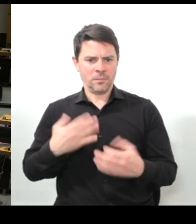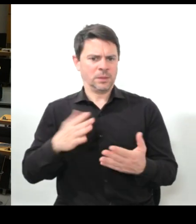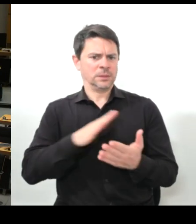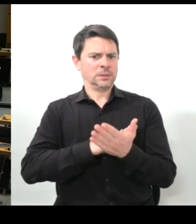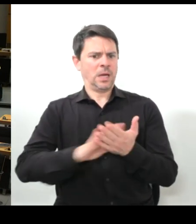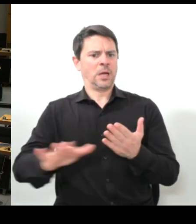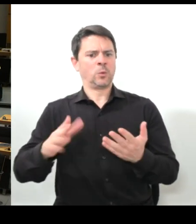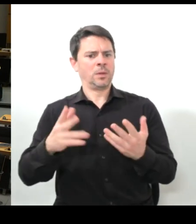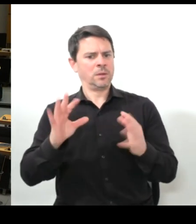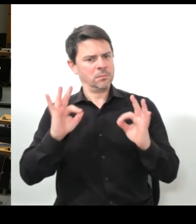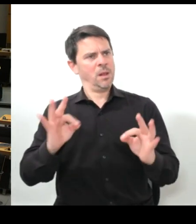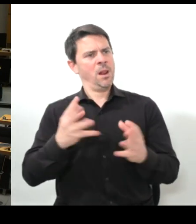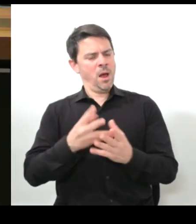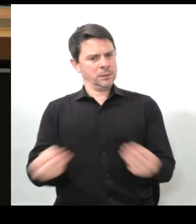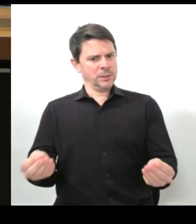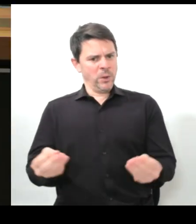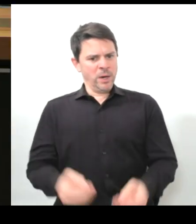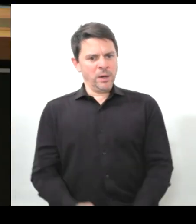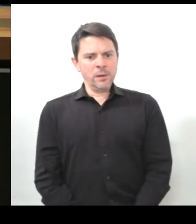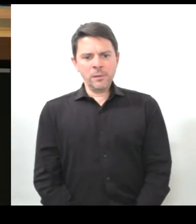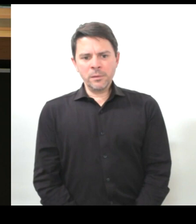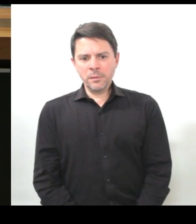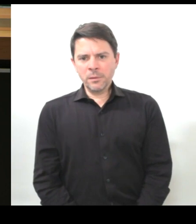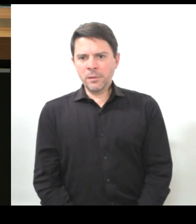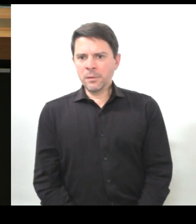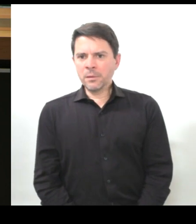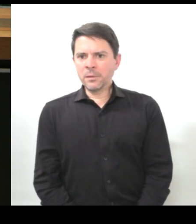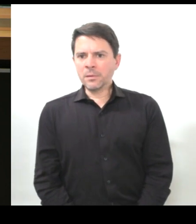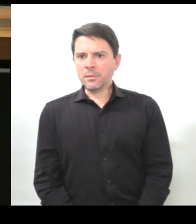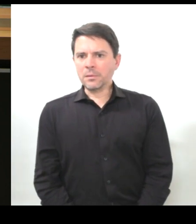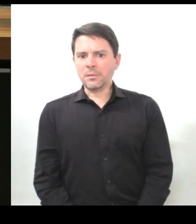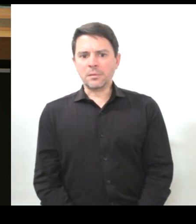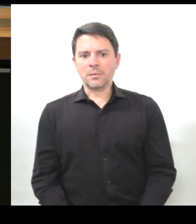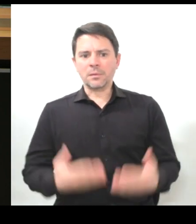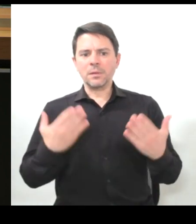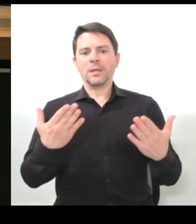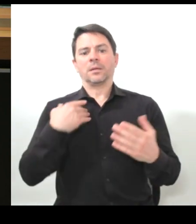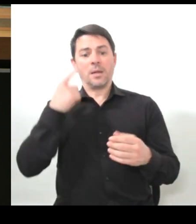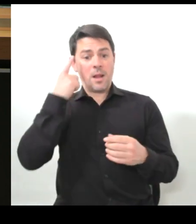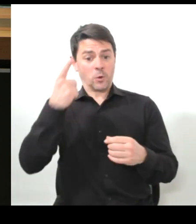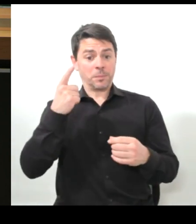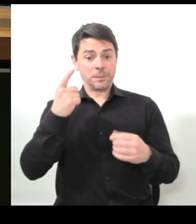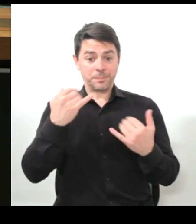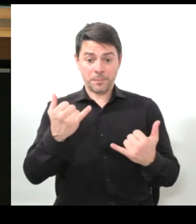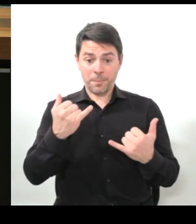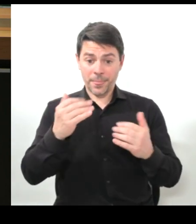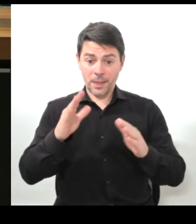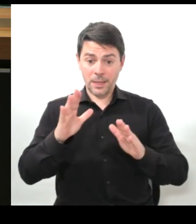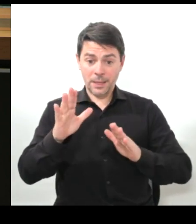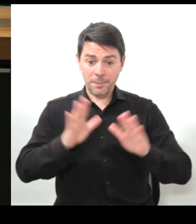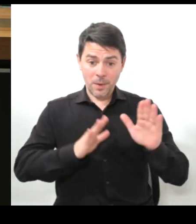der demokratischen Verantwortung eines jeden Bezirksamts-Mitglieds genügt. Und ich glaube, das wäre auch die richtige Lösung.